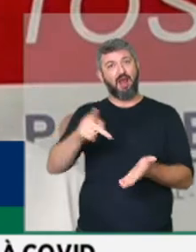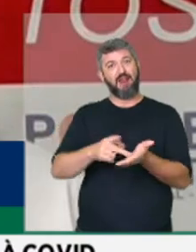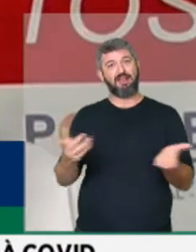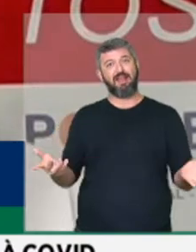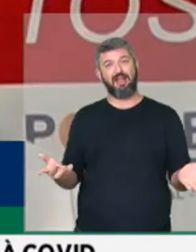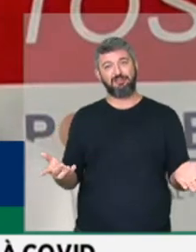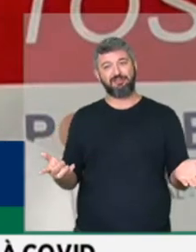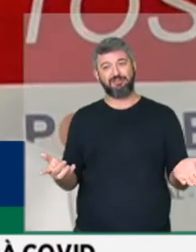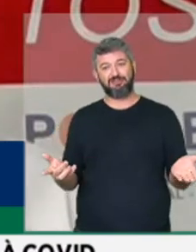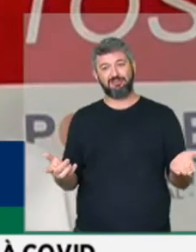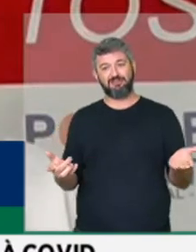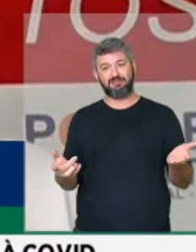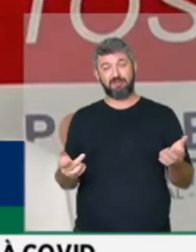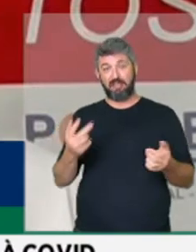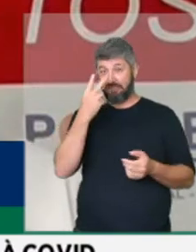DA FALTA DE CONDIÇÕES PARA O